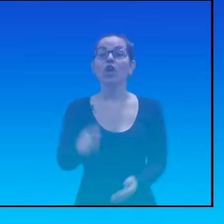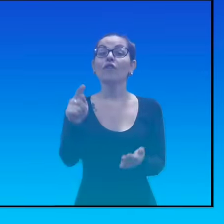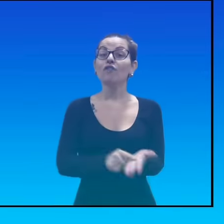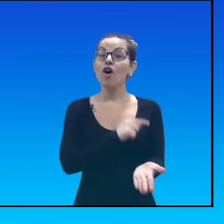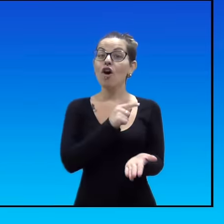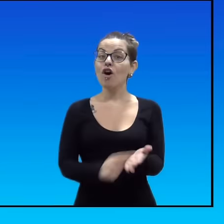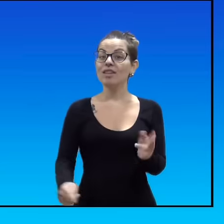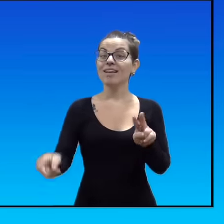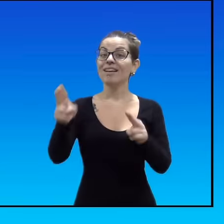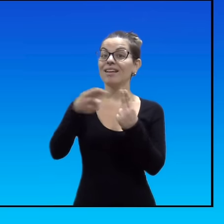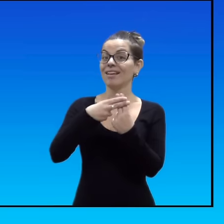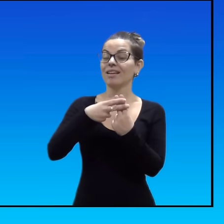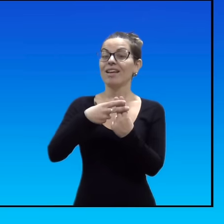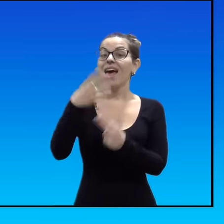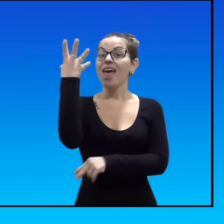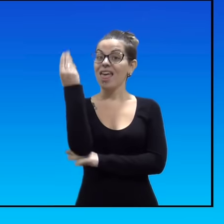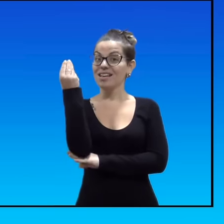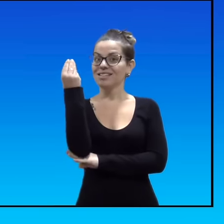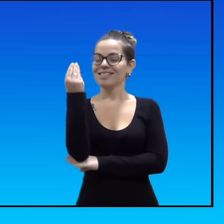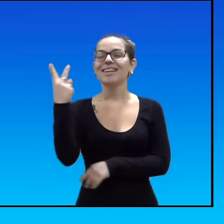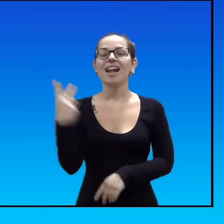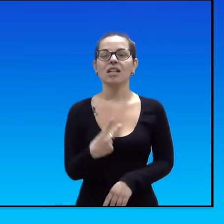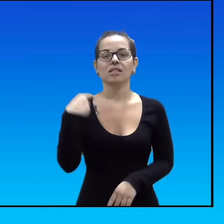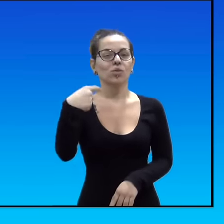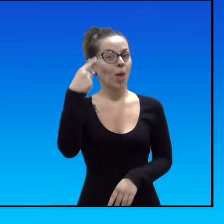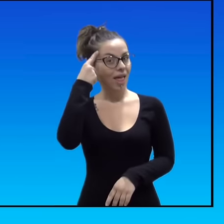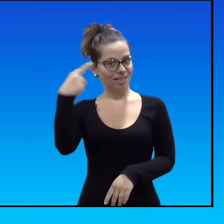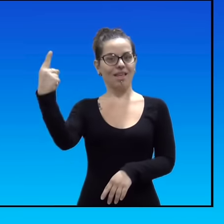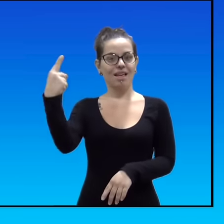Vota #ENS e realizza la TUA idea!